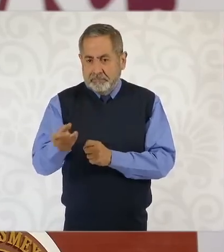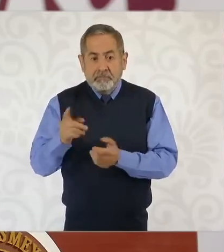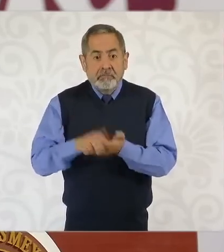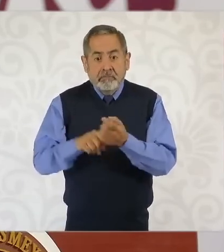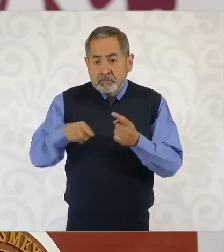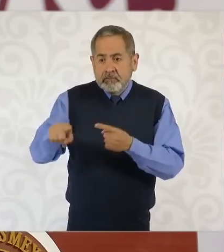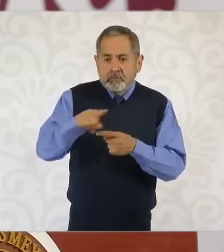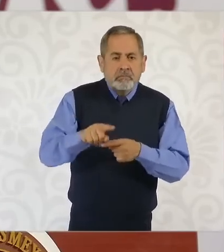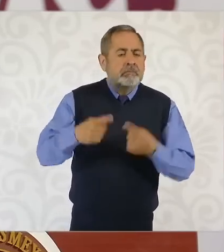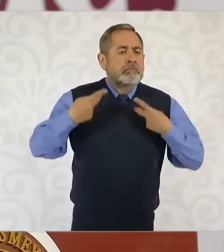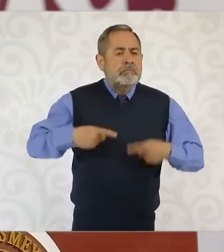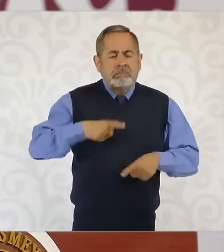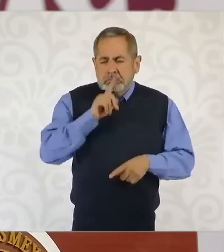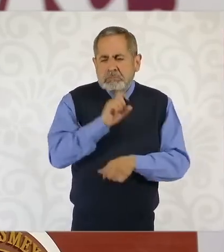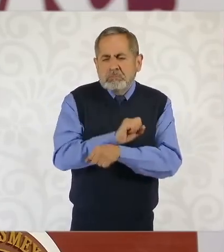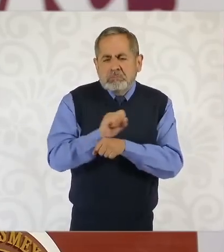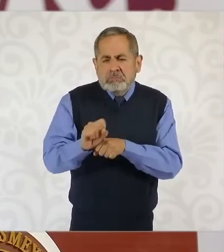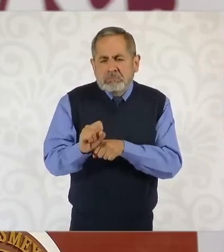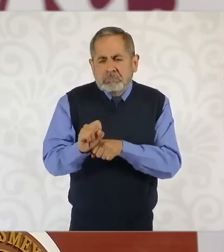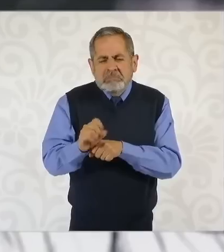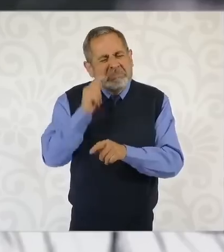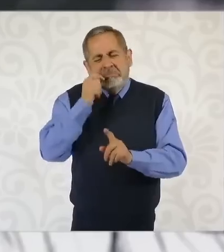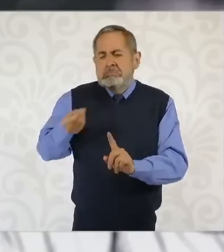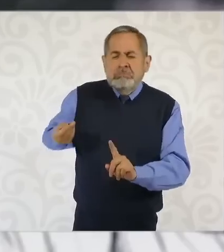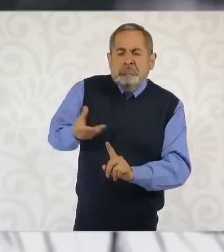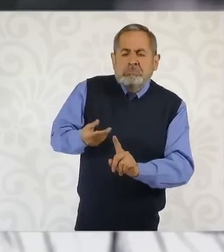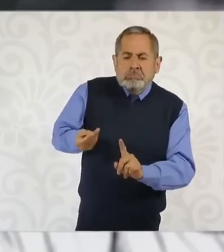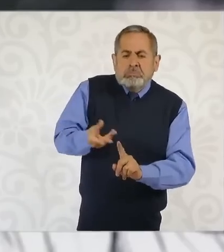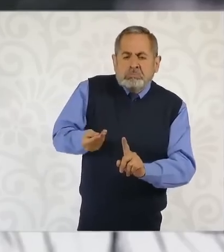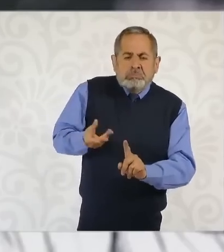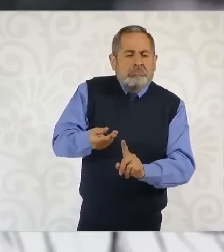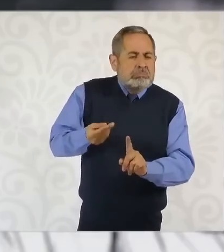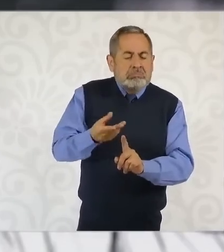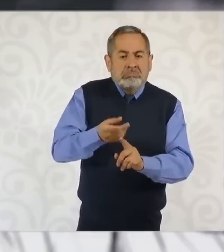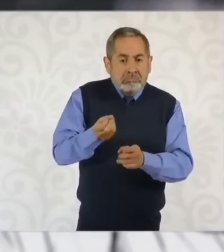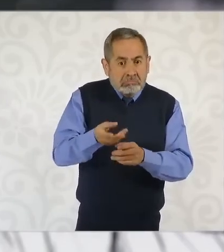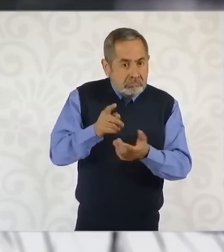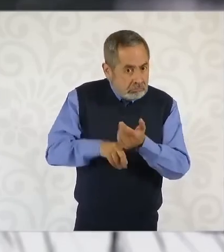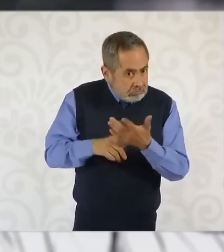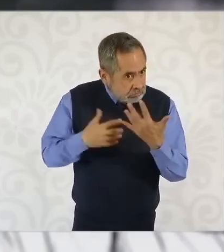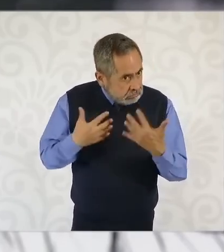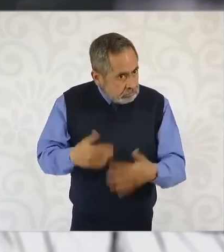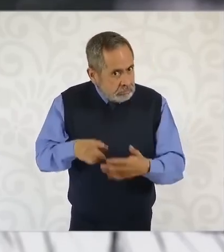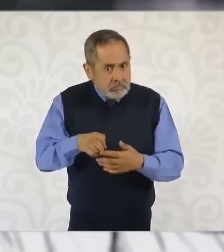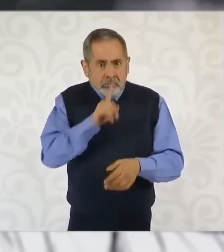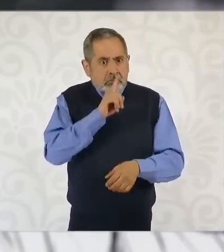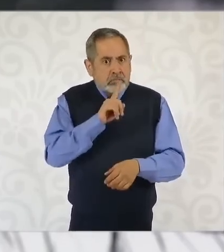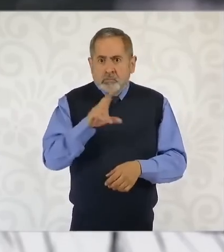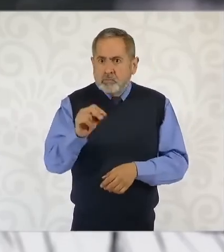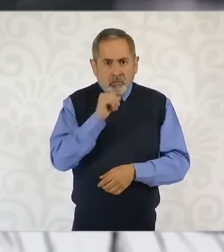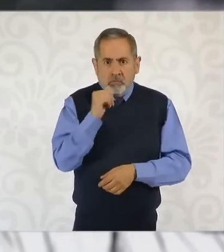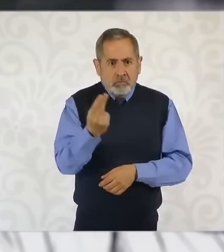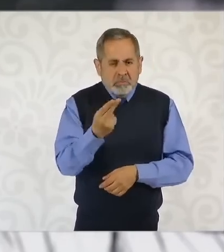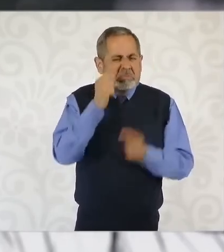leves les daban un opiaceo y no el medicamento que requería para el nivel de dolor que tenía